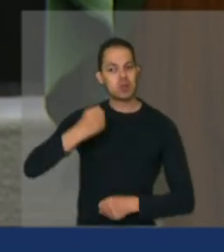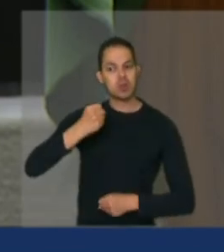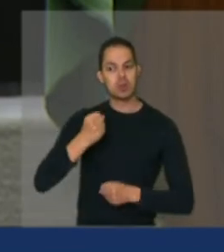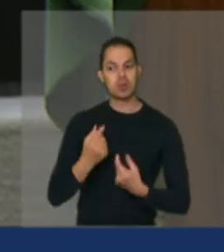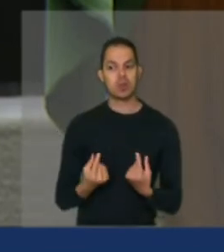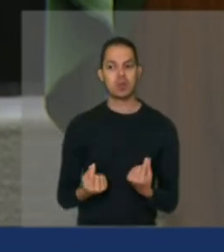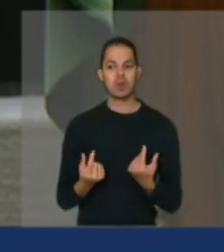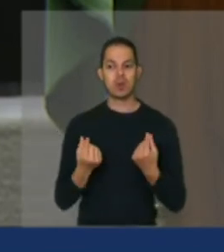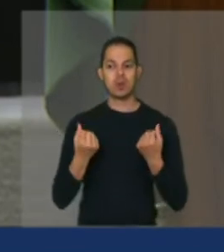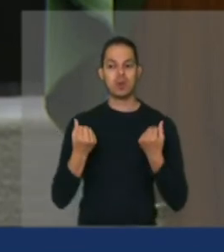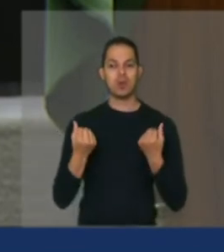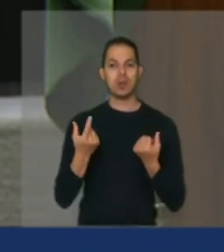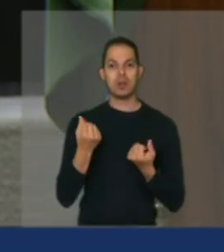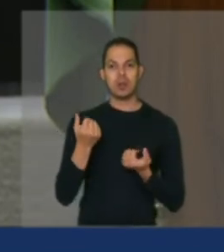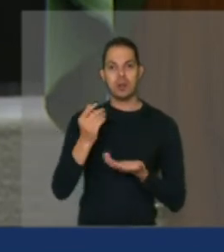RECURSO É REPASSADO PARA O